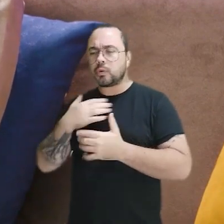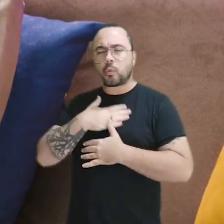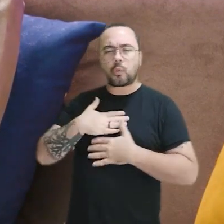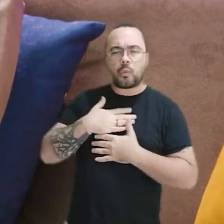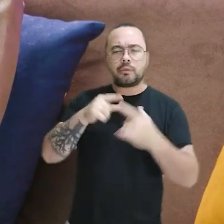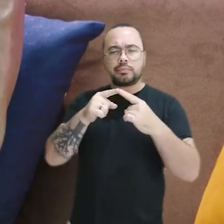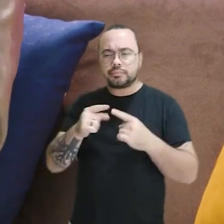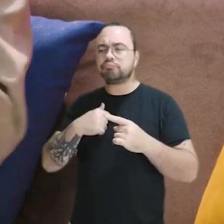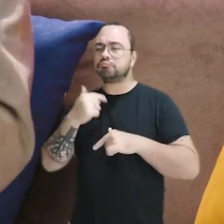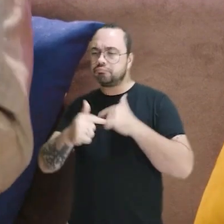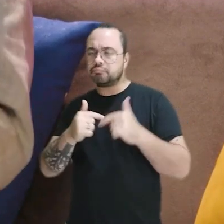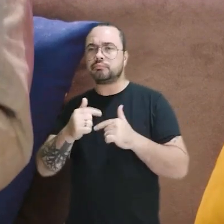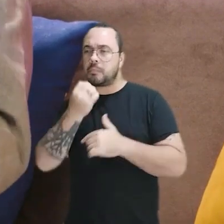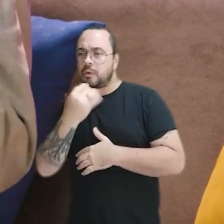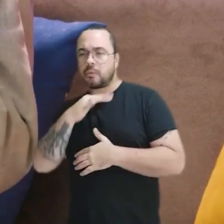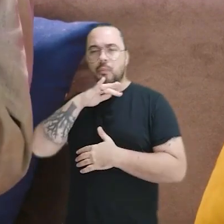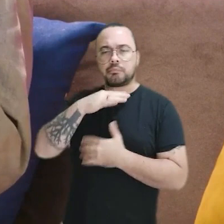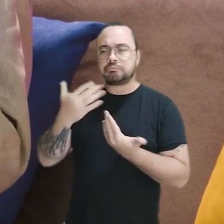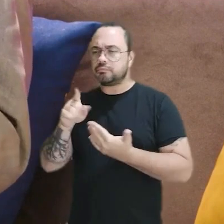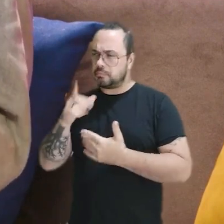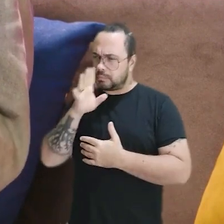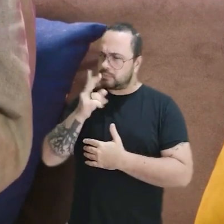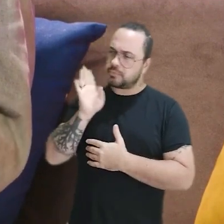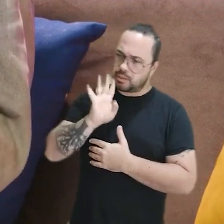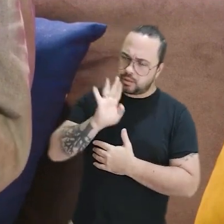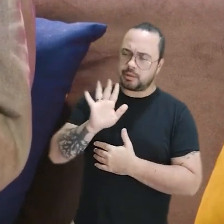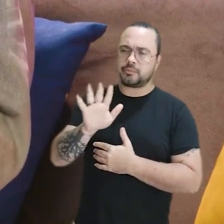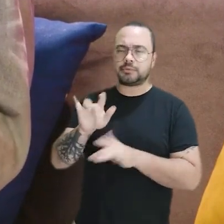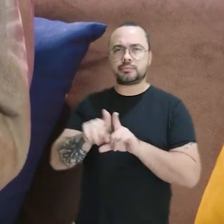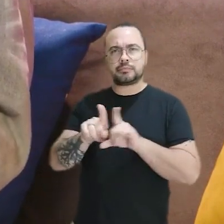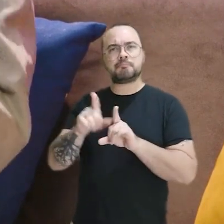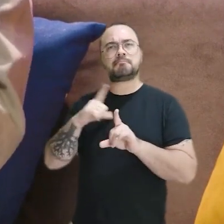E pro bem e pro mal, assim, tipo, isso parece ser muito legal, mas, ao mesmo tempo, você tem uma série de...